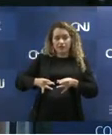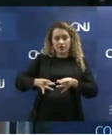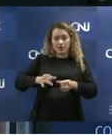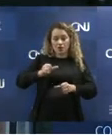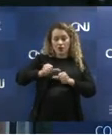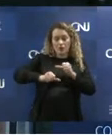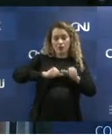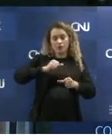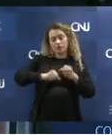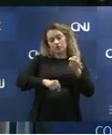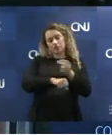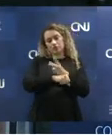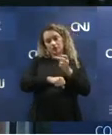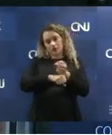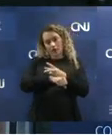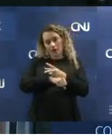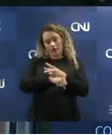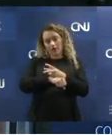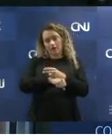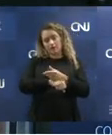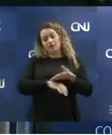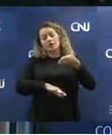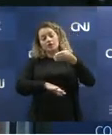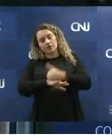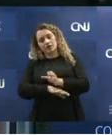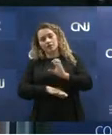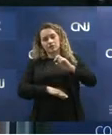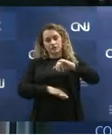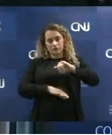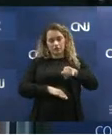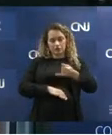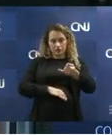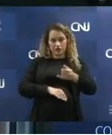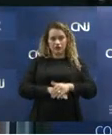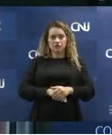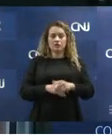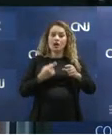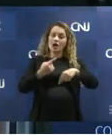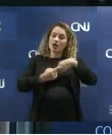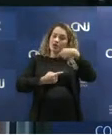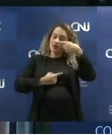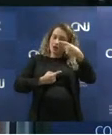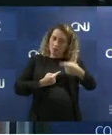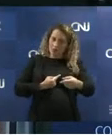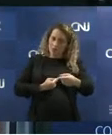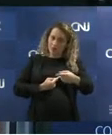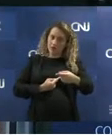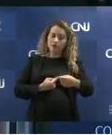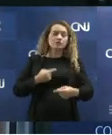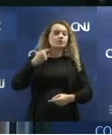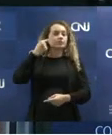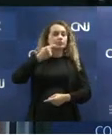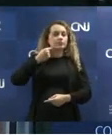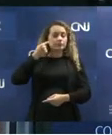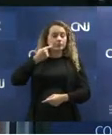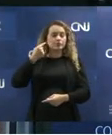aqui no Conselho Nacional de Justiça e depois disso, a advocacia que naquele momento recebeu